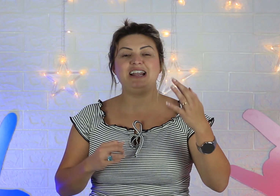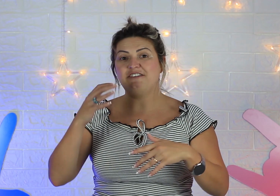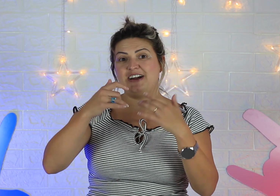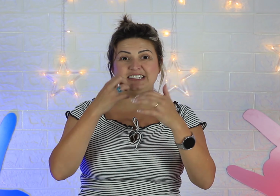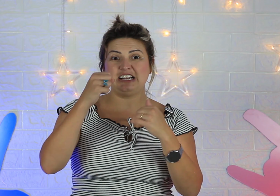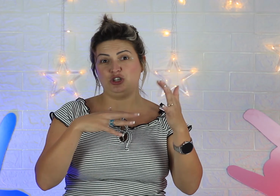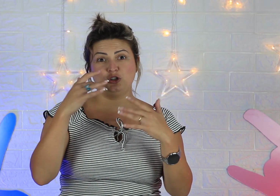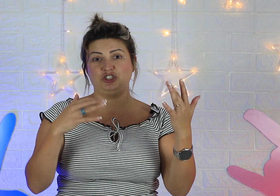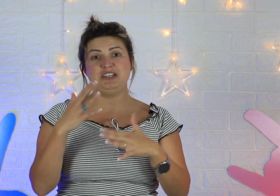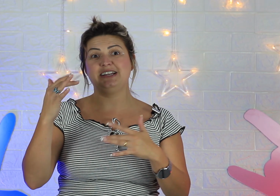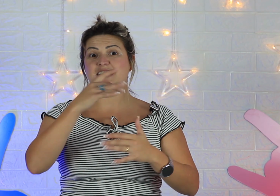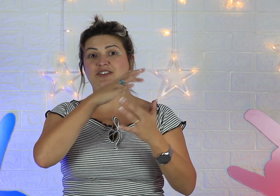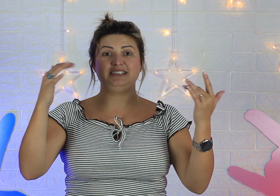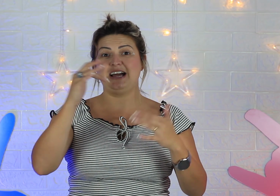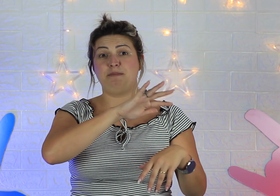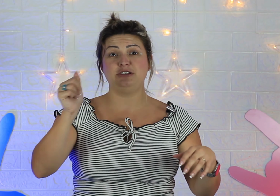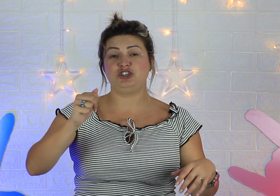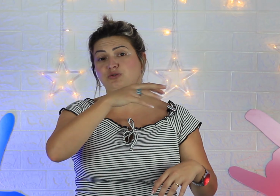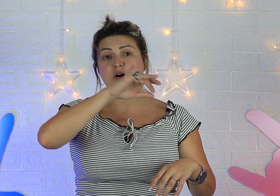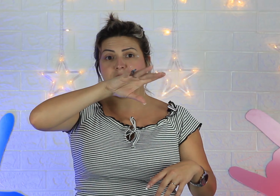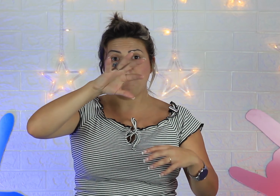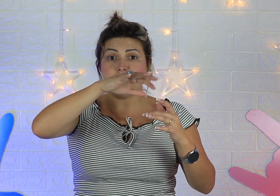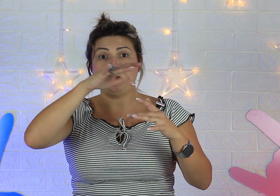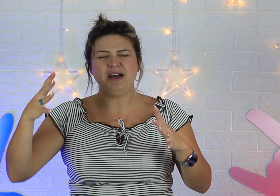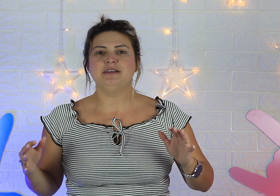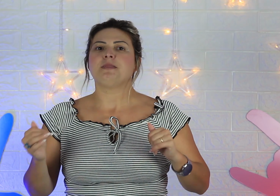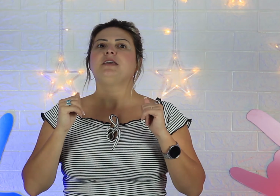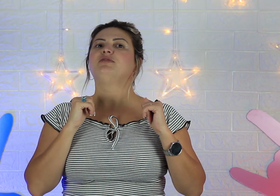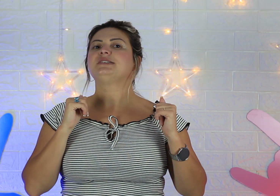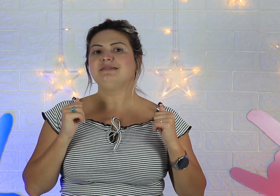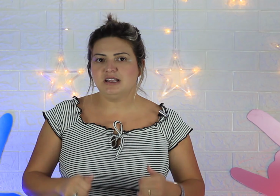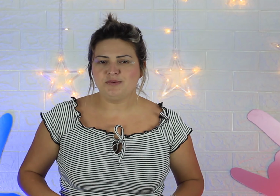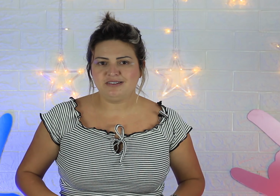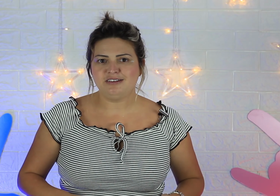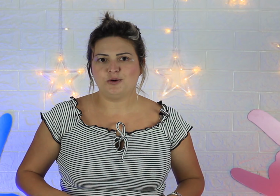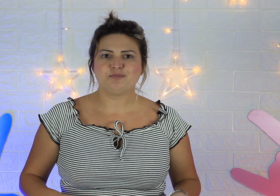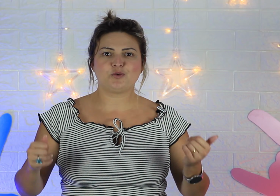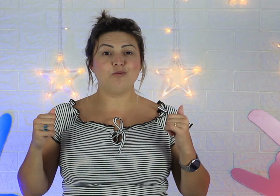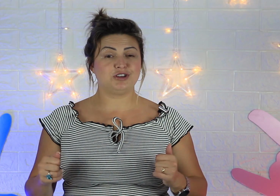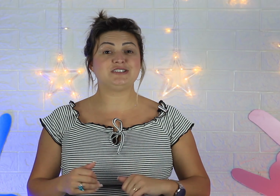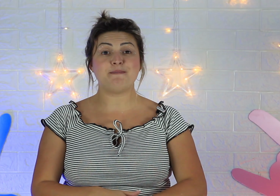és a pessoa vai lá faz a datilologia né faz lá rapidinho Nova Era papá e você não entendeu Como